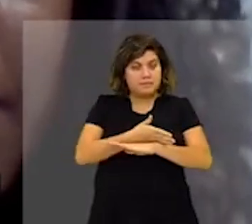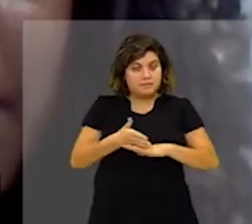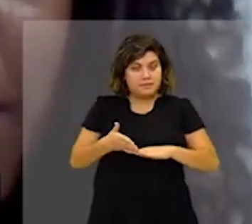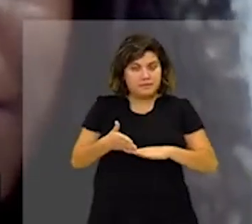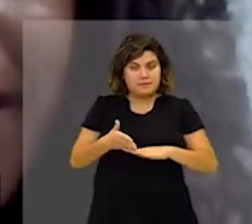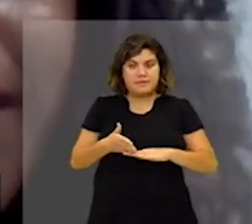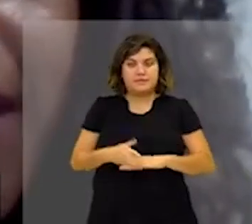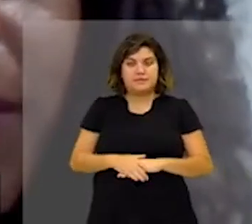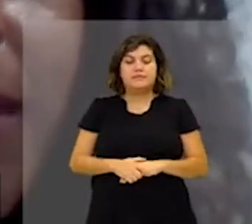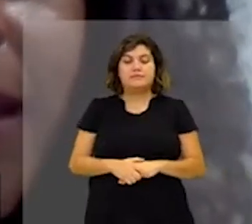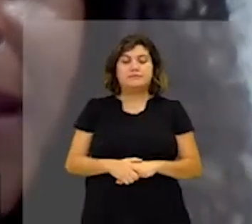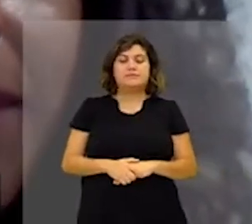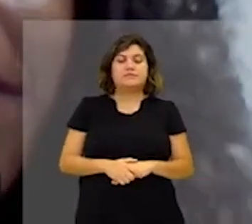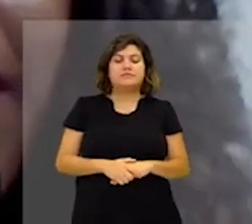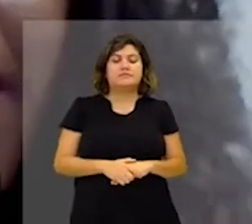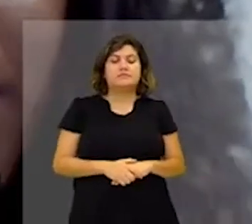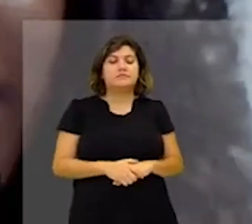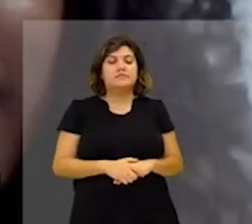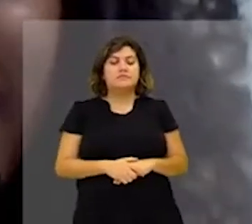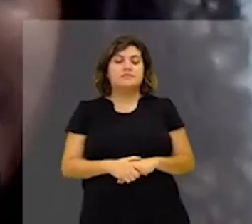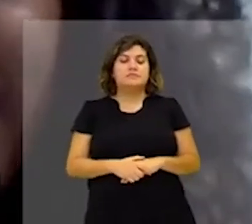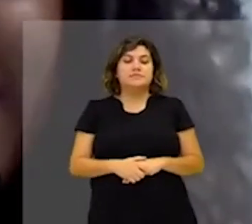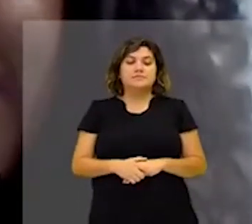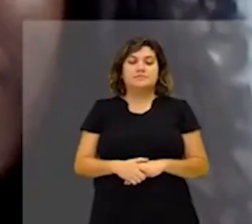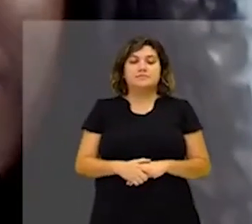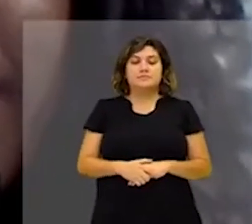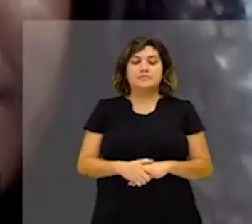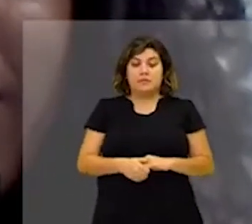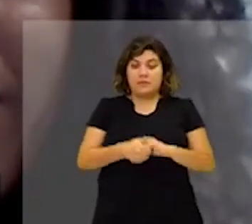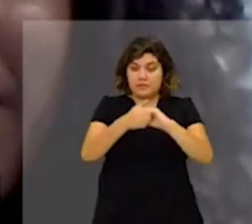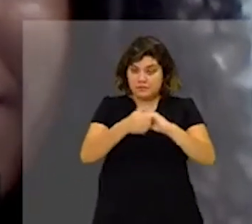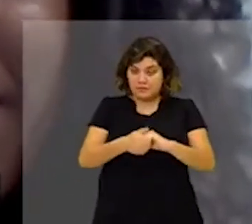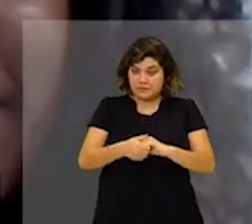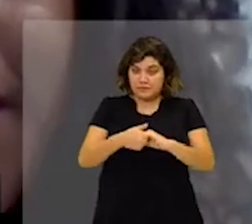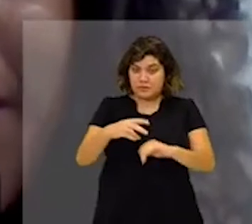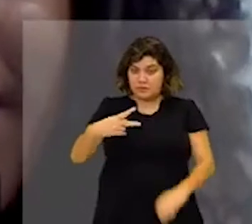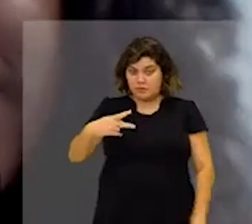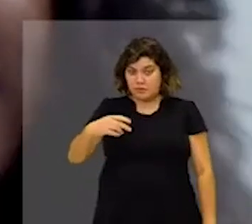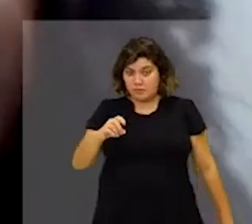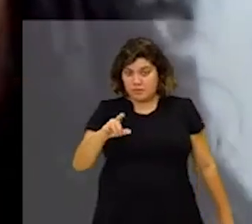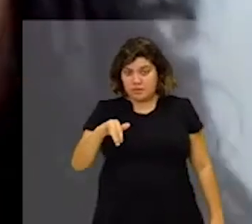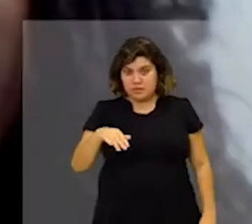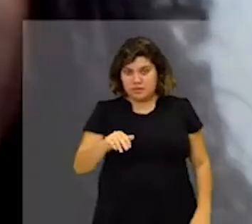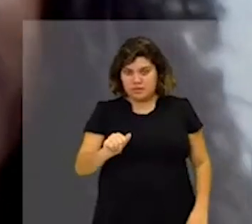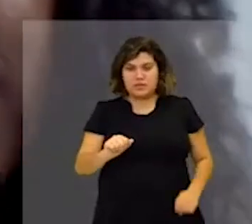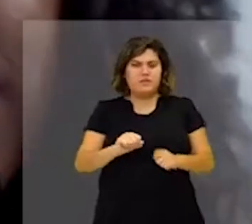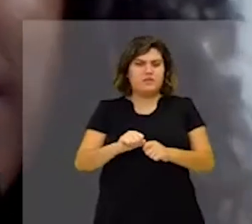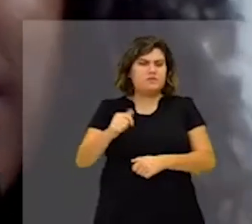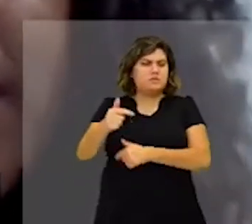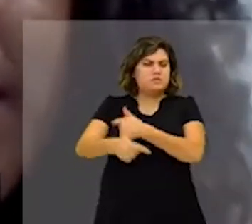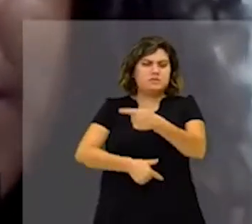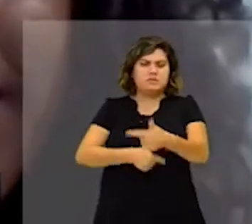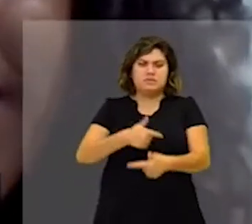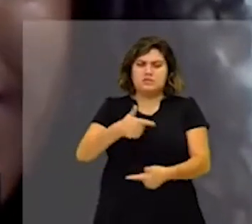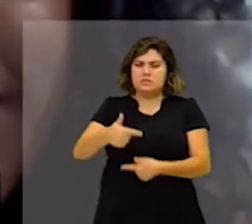um bolo saiu daqui a Poliana que juntamente fez um trabalho assim a gente estava na coordenação